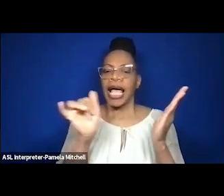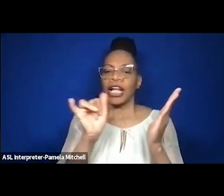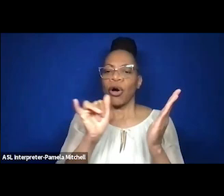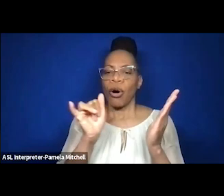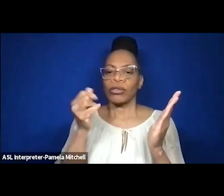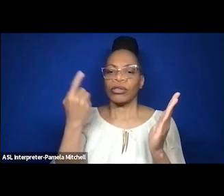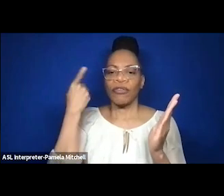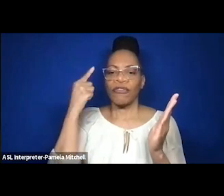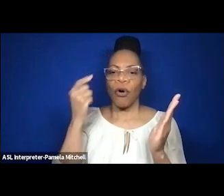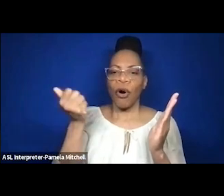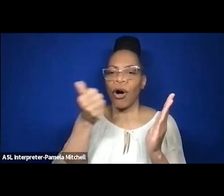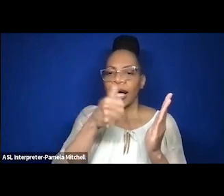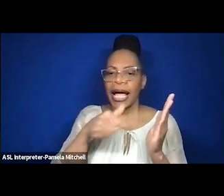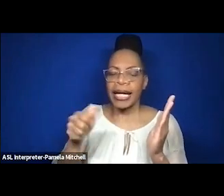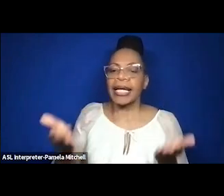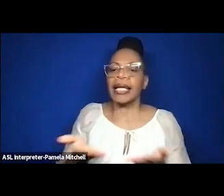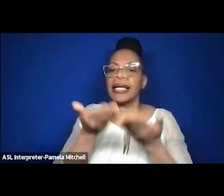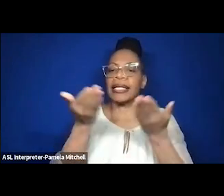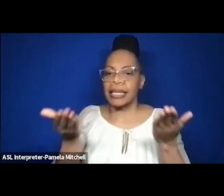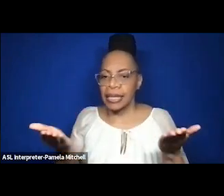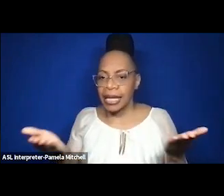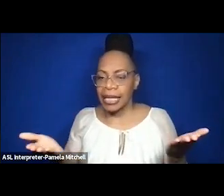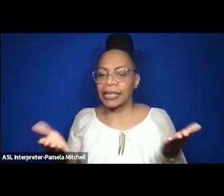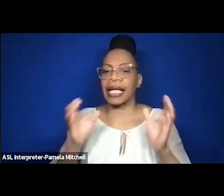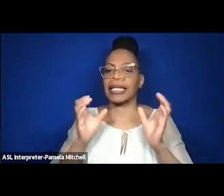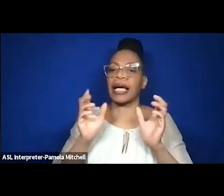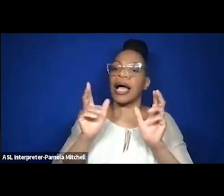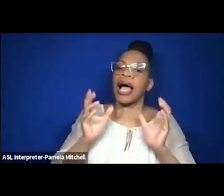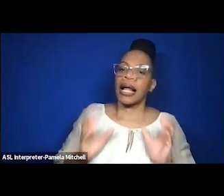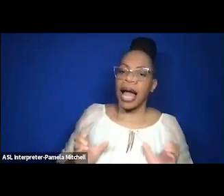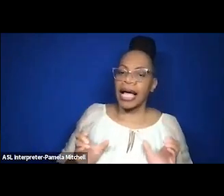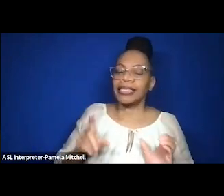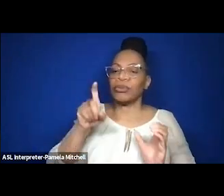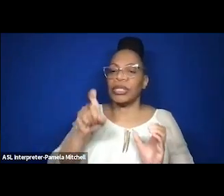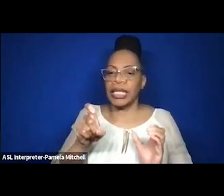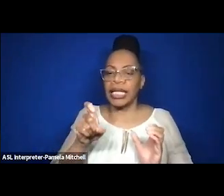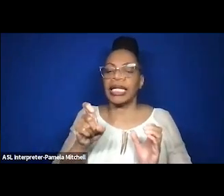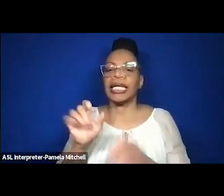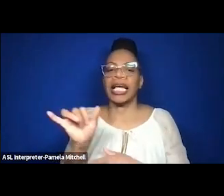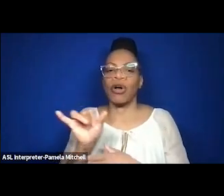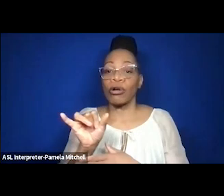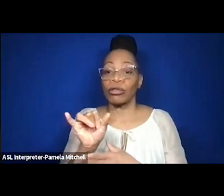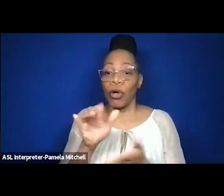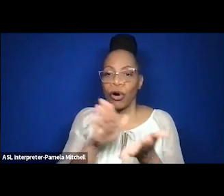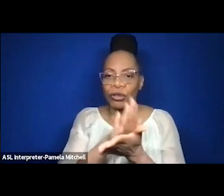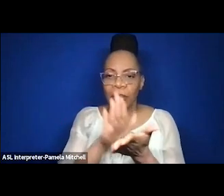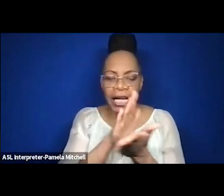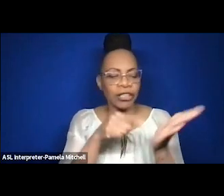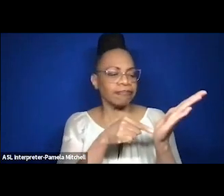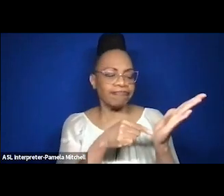donde los clientes necesiten firmar para que mi equipo lo sepa o yo pueda rápidamente pasar a esas páginas y hacer que el cliente firme rápidamente